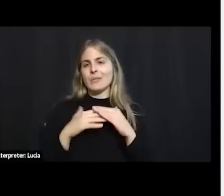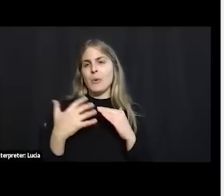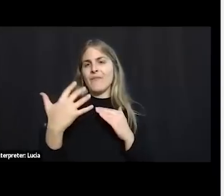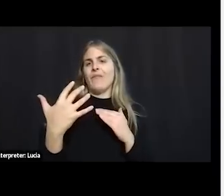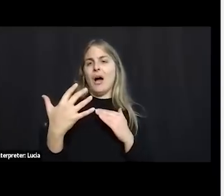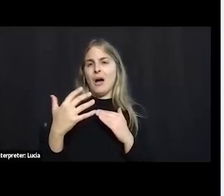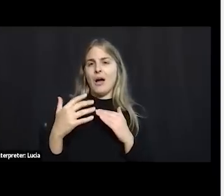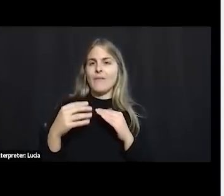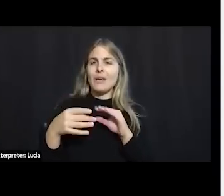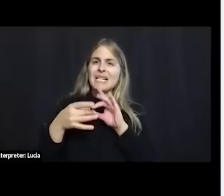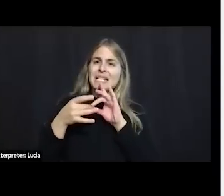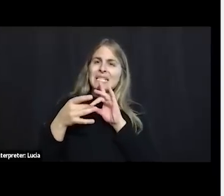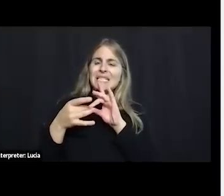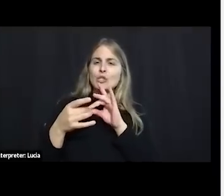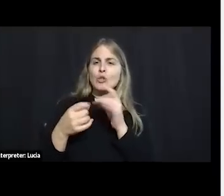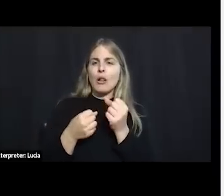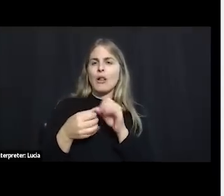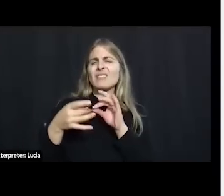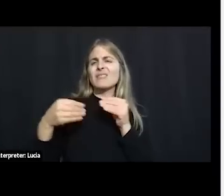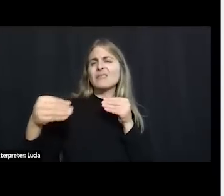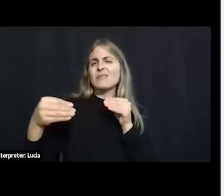en esas cinco diferentes áreas de actividad.